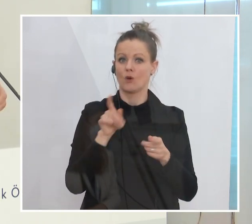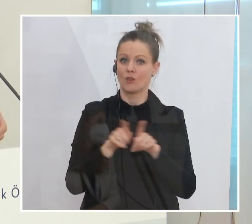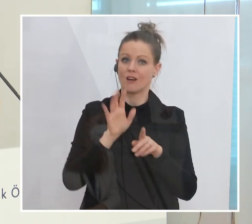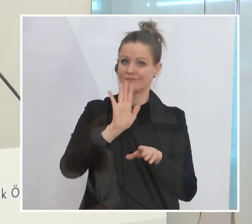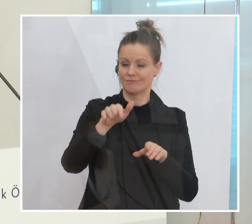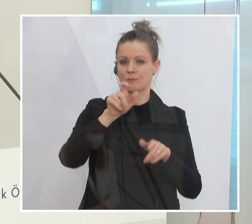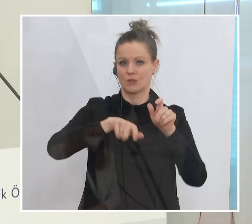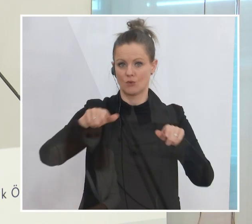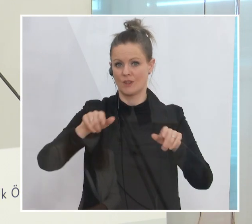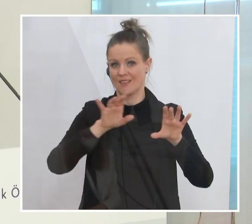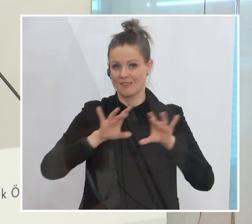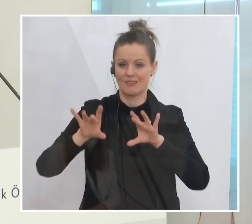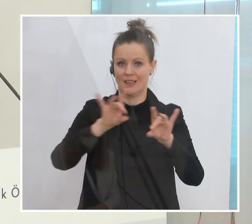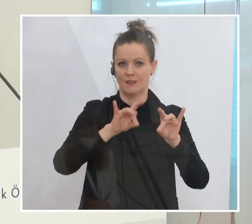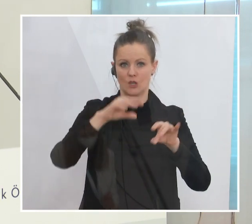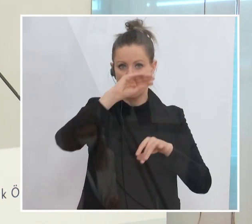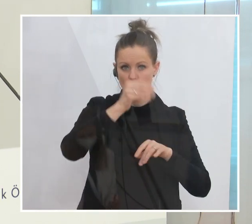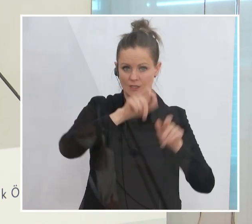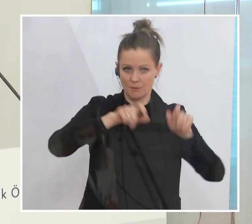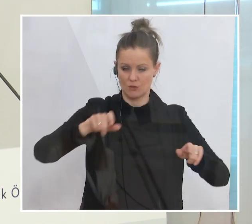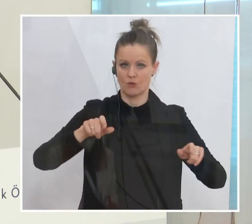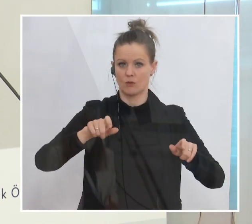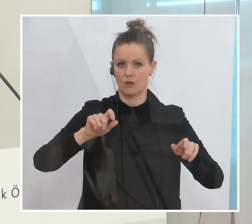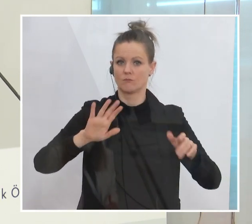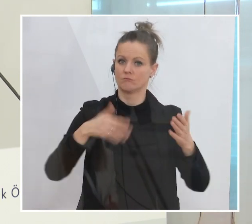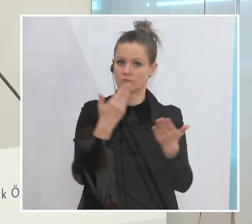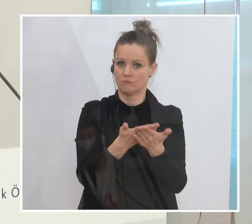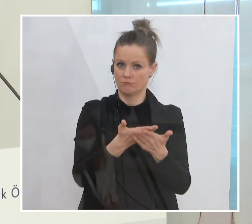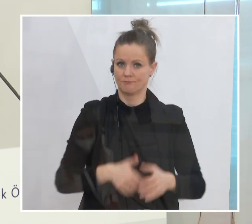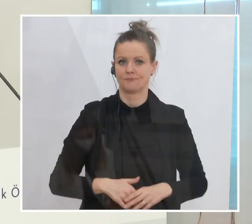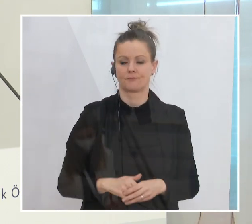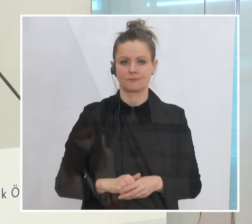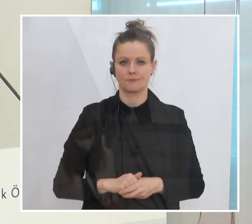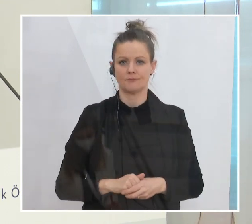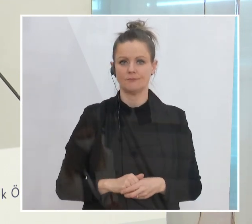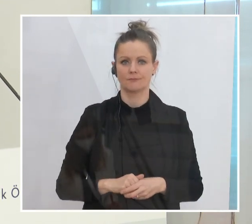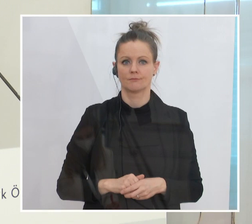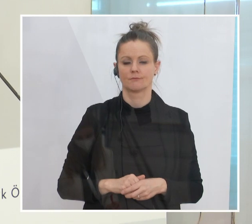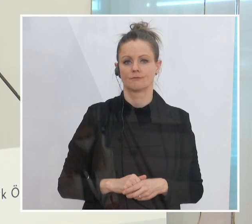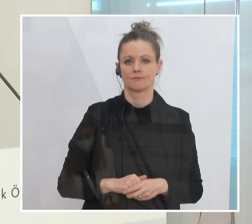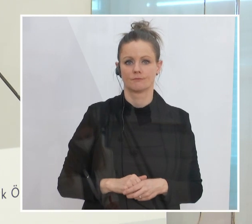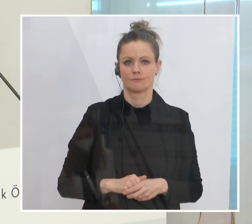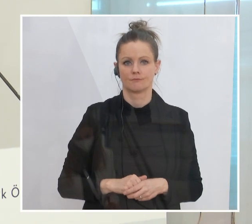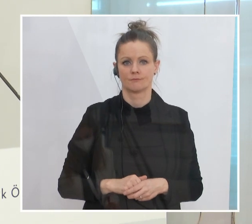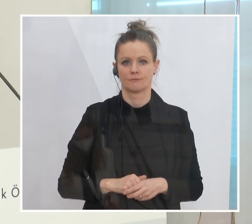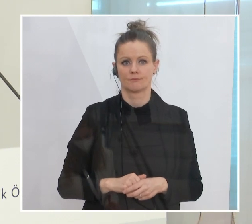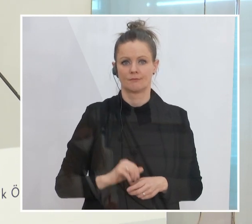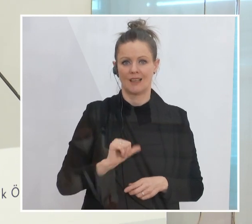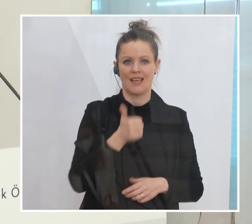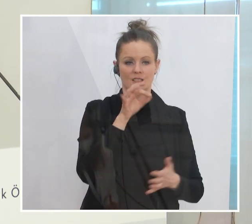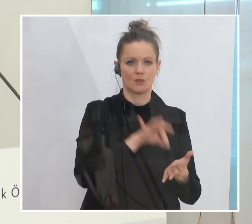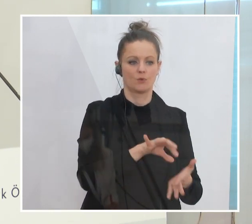Künstlerinnen und Künstlern zugutekommen. Zum ersten Punkt, Auftritte ermöglichen: